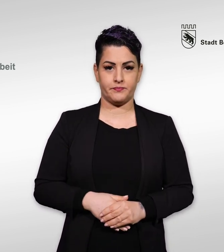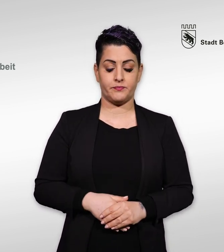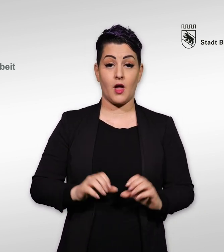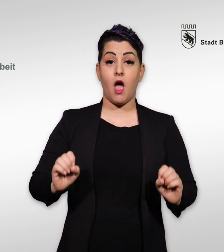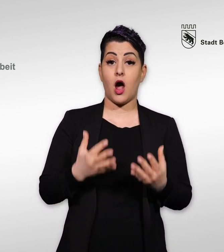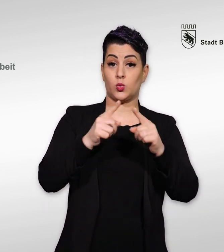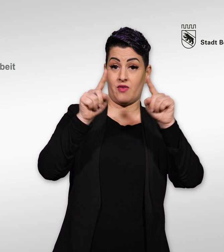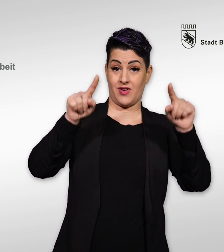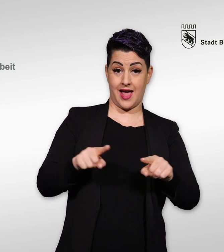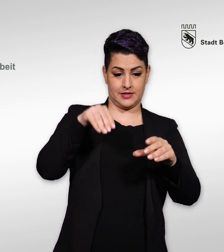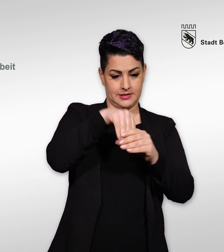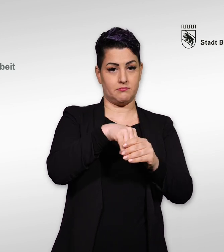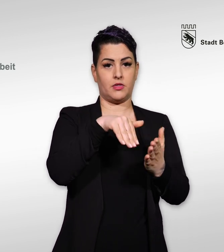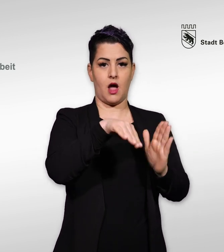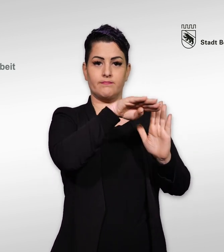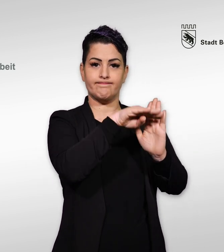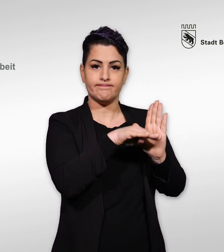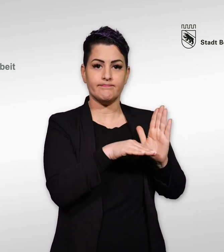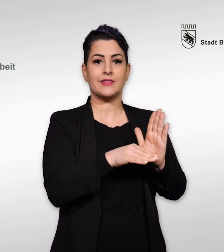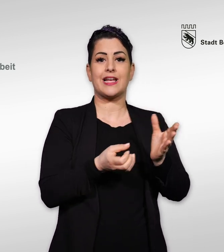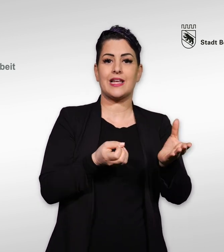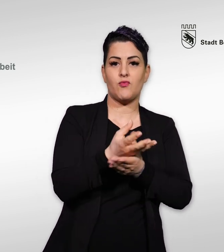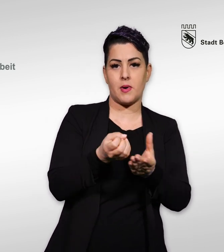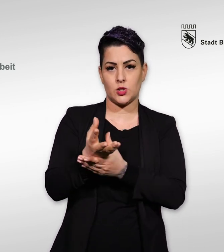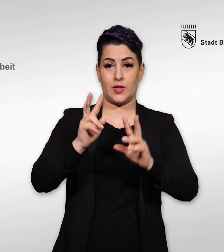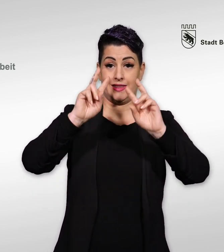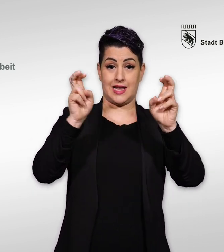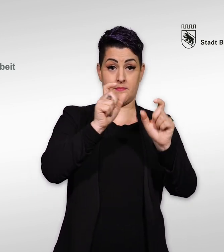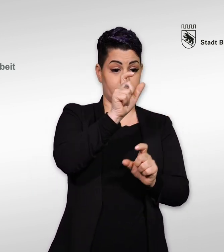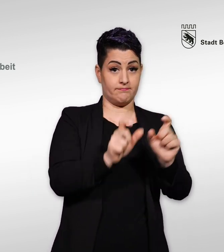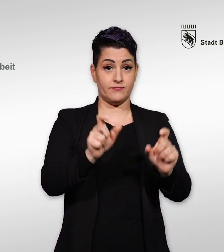Der aktuelle Flyer Informationen zur Anstellung von Personen